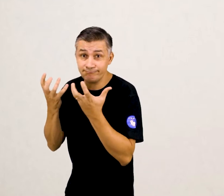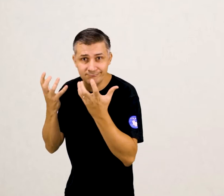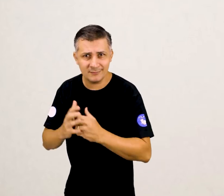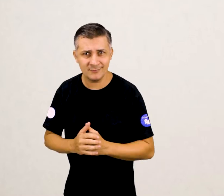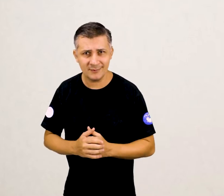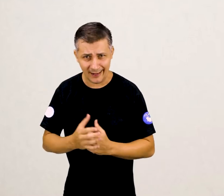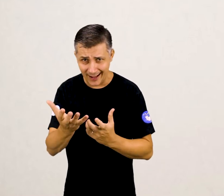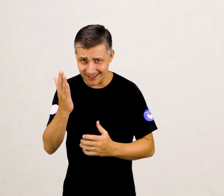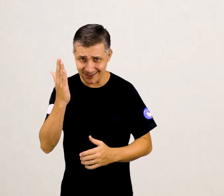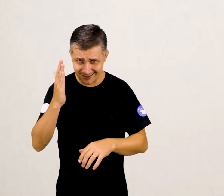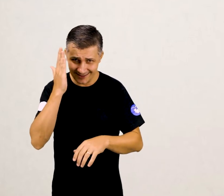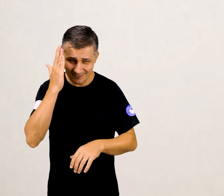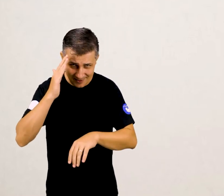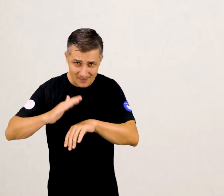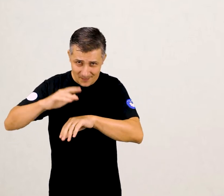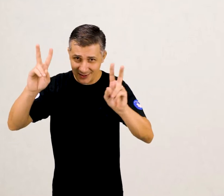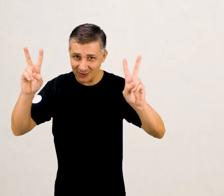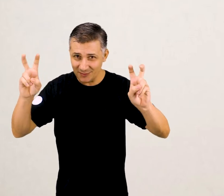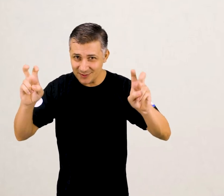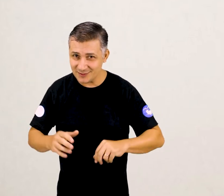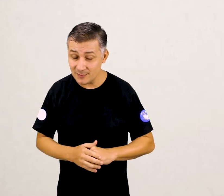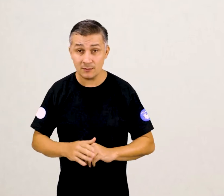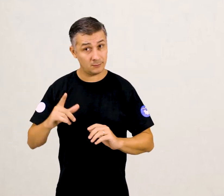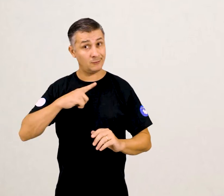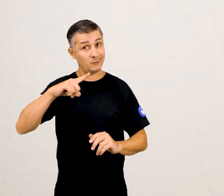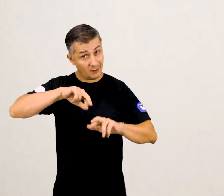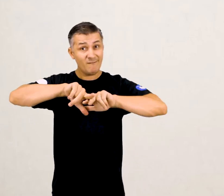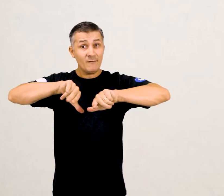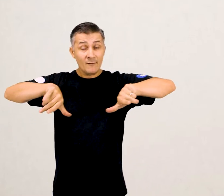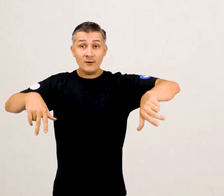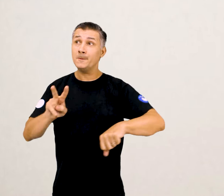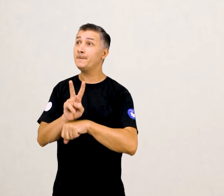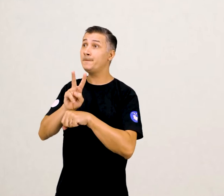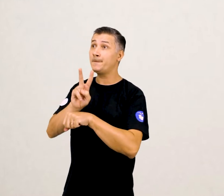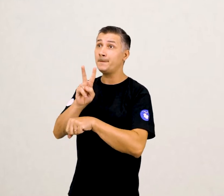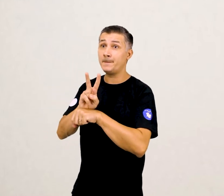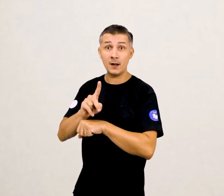Vamos saber mais sobre esse assunto, já que ele traz em si a esperança de que o cidadão